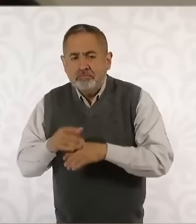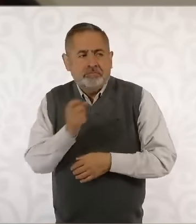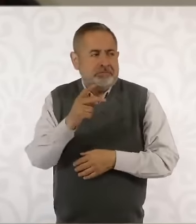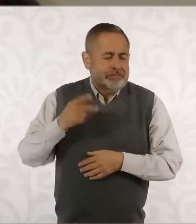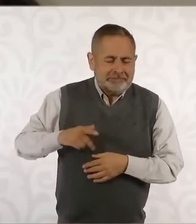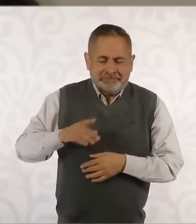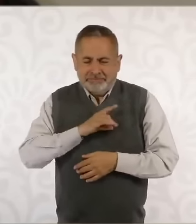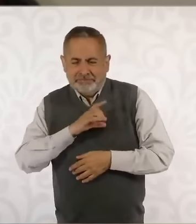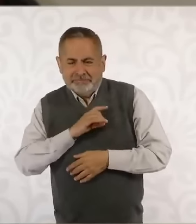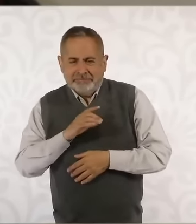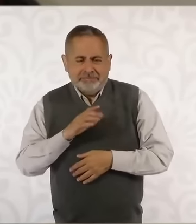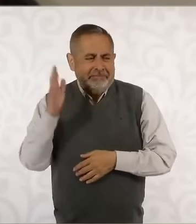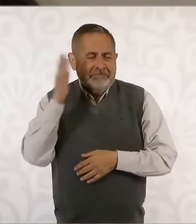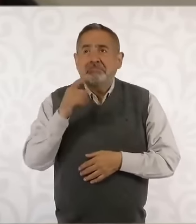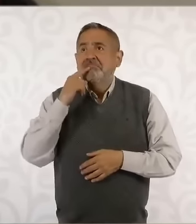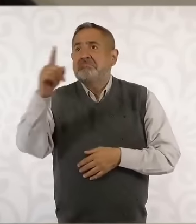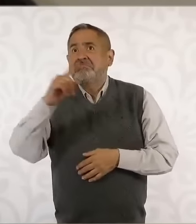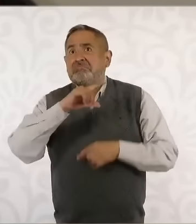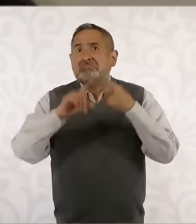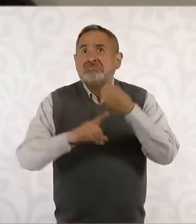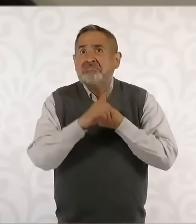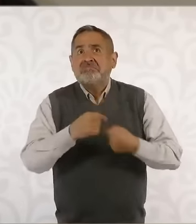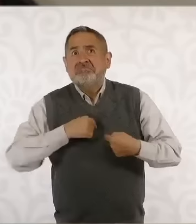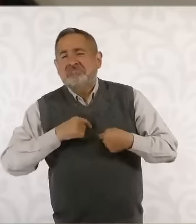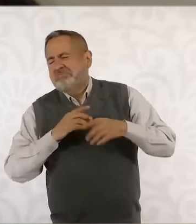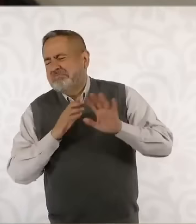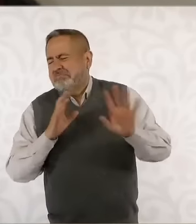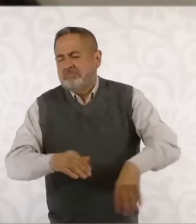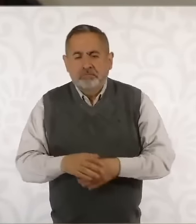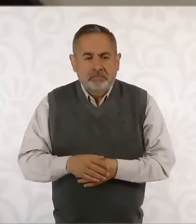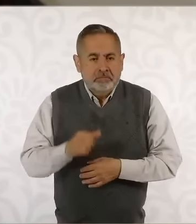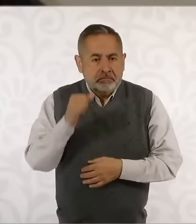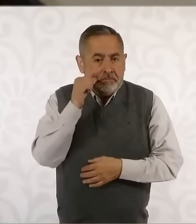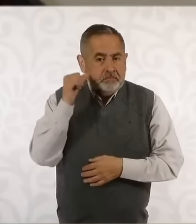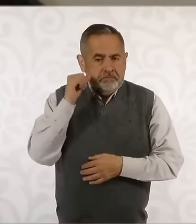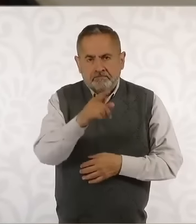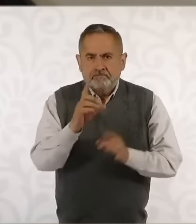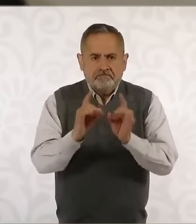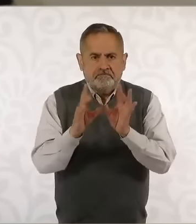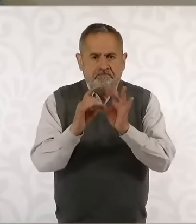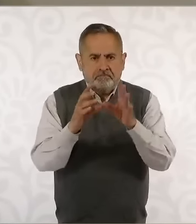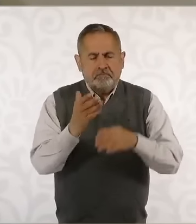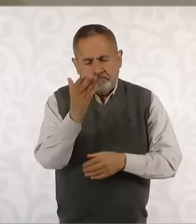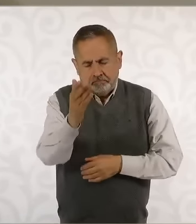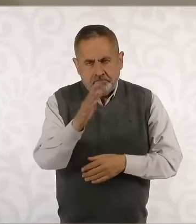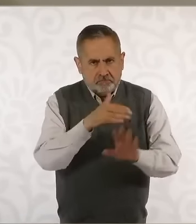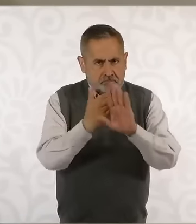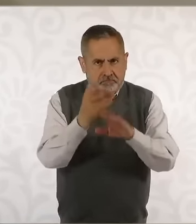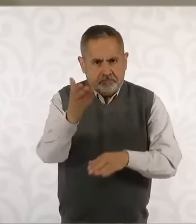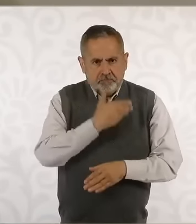o seguras de denunciar. El día de ayer con lo ocurrido a la agresión a su persona, pasa algo que